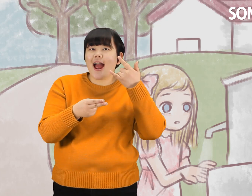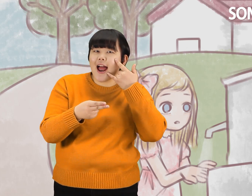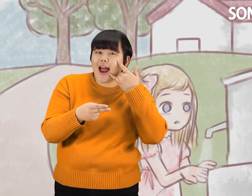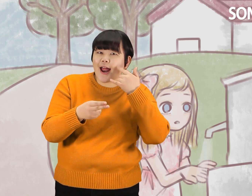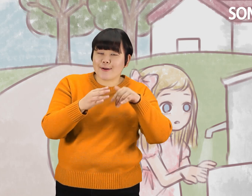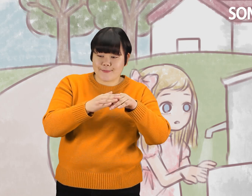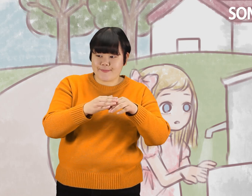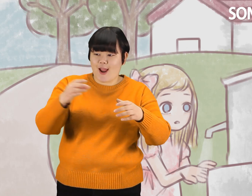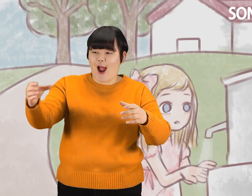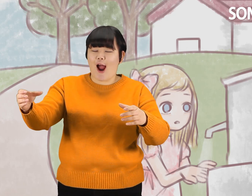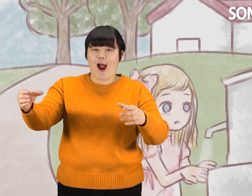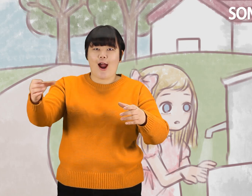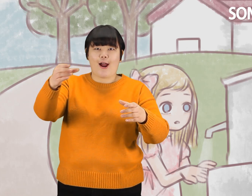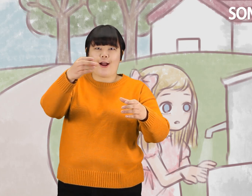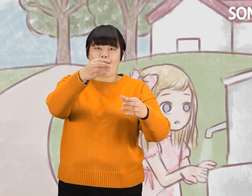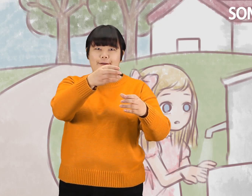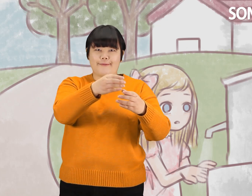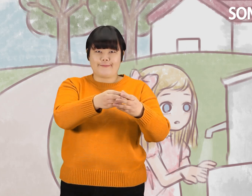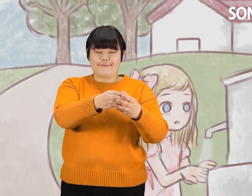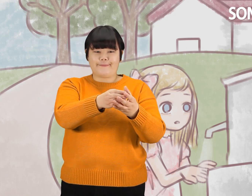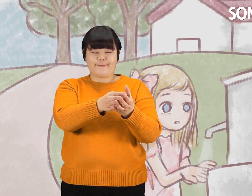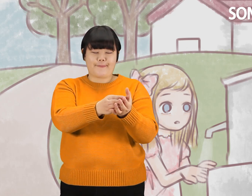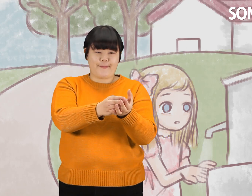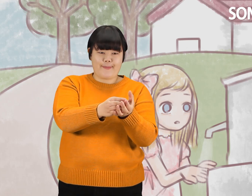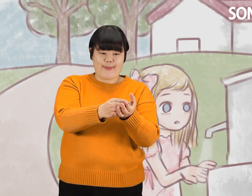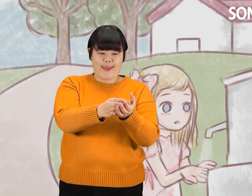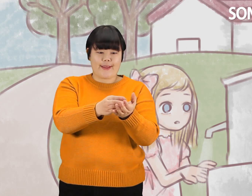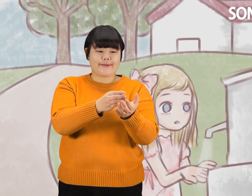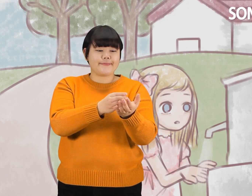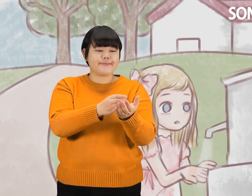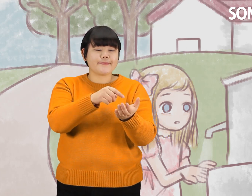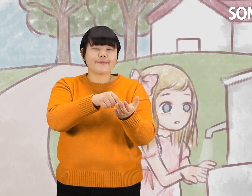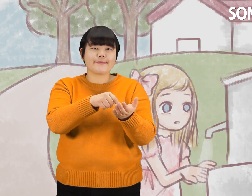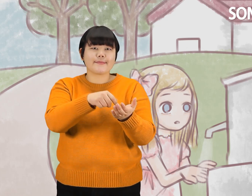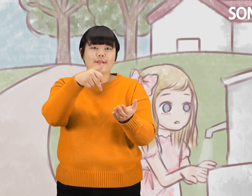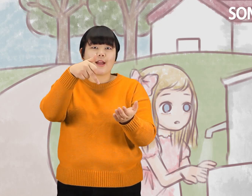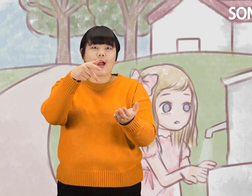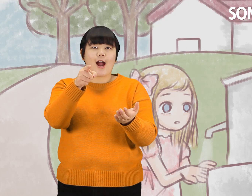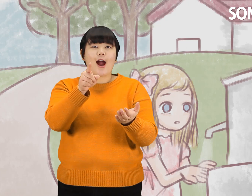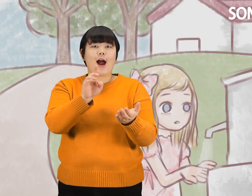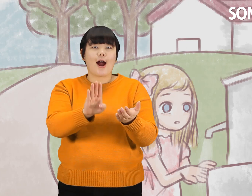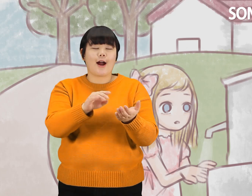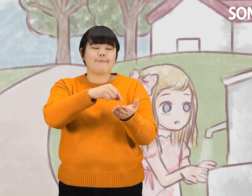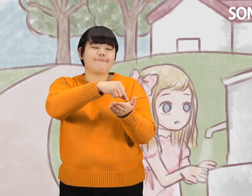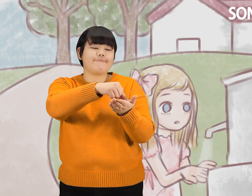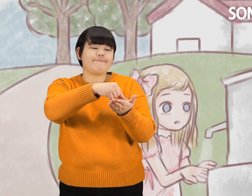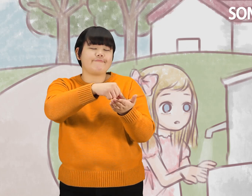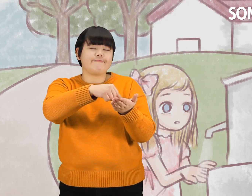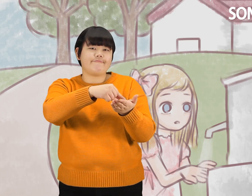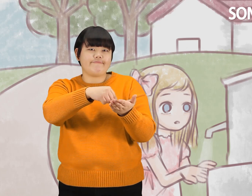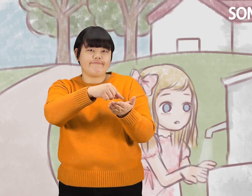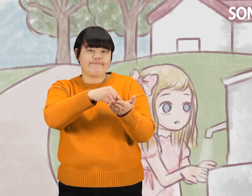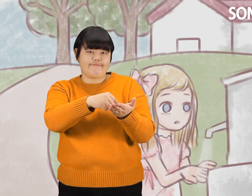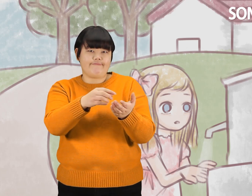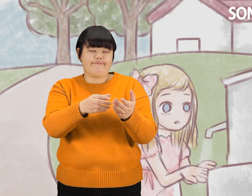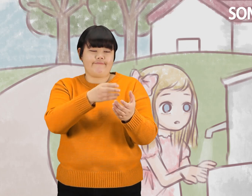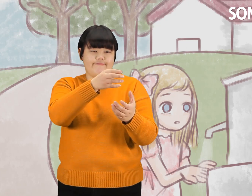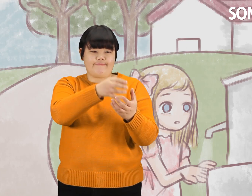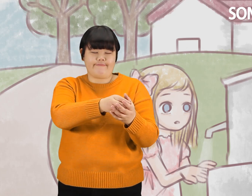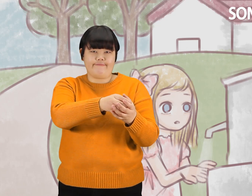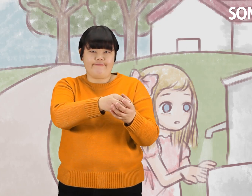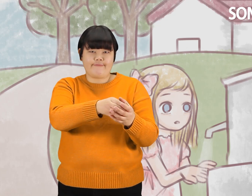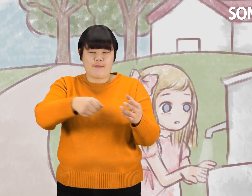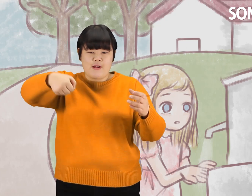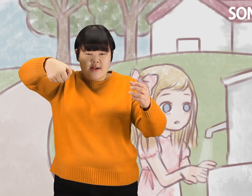先生はヘレンの手にカップを握らせ手のひらにカップと書いた。